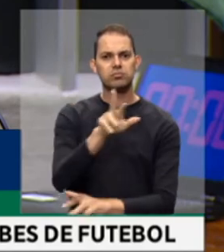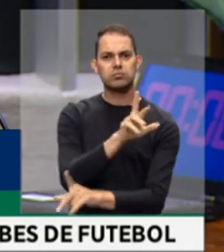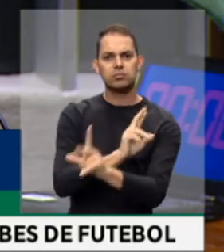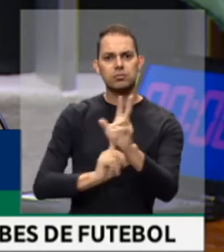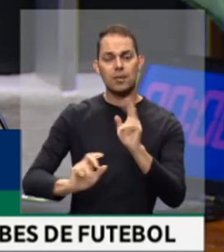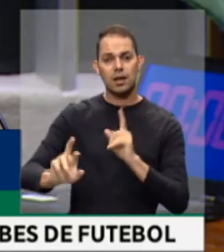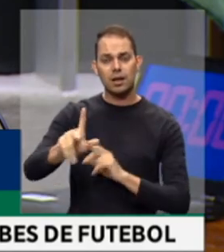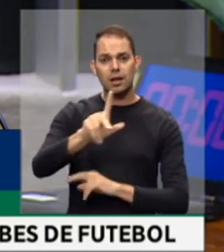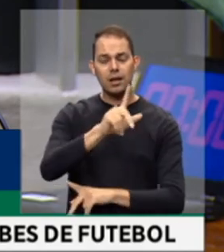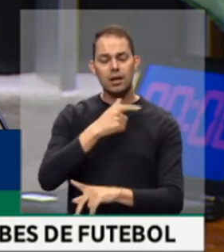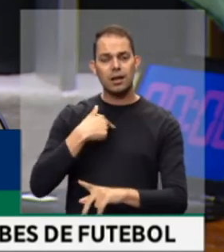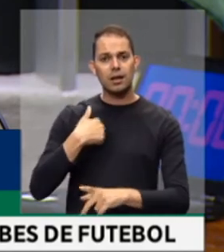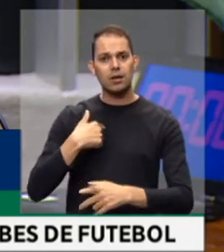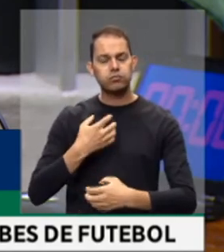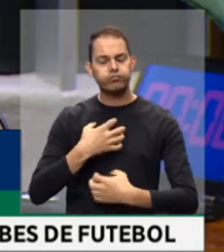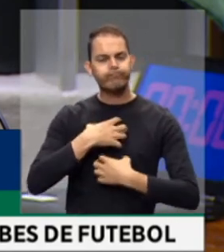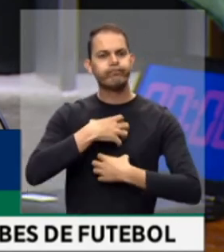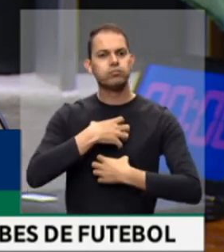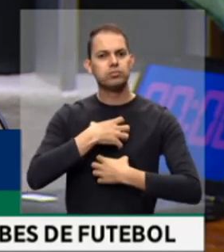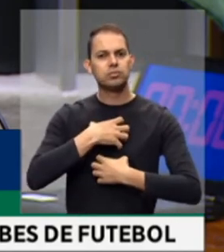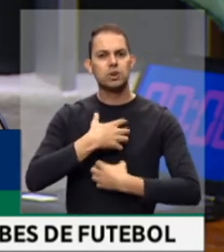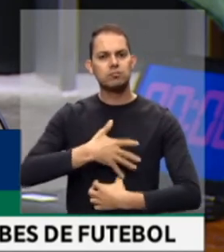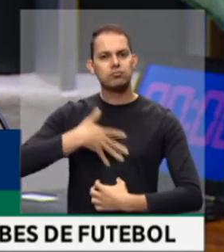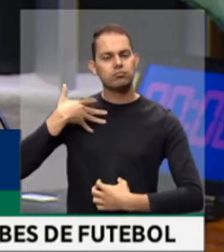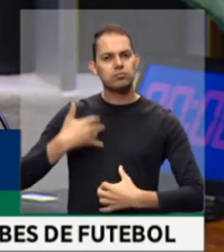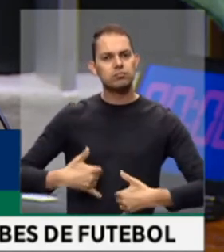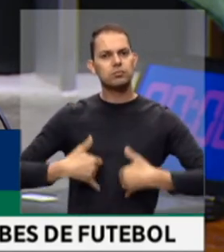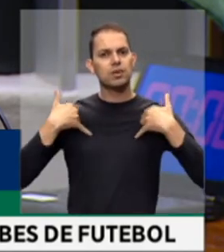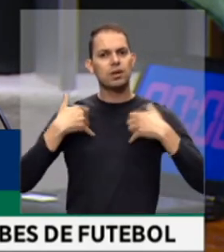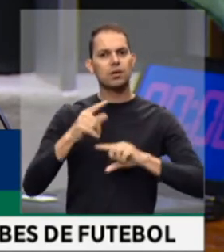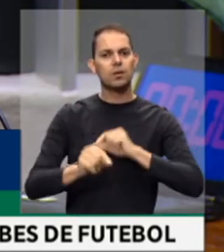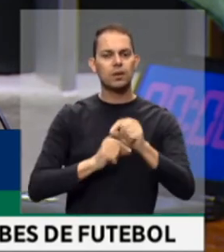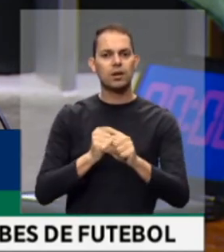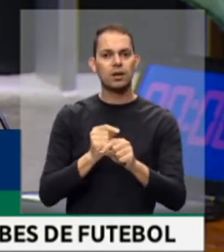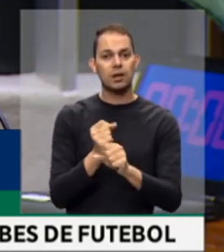UMA VIDA DIGNA, SAUDÁVEL, FELIZ. EU CREIO QUE NAS DIFERENÇAS SE É UMA COISA